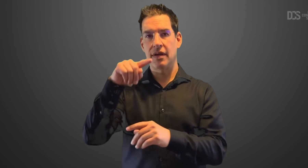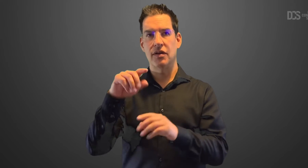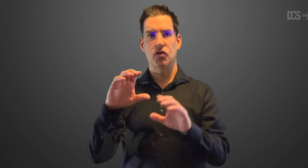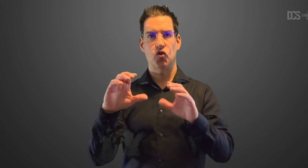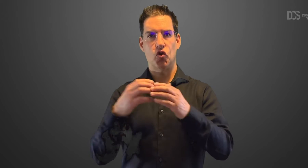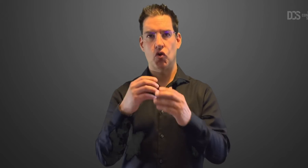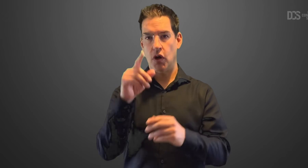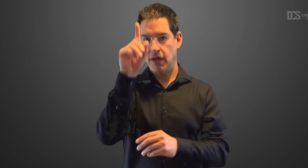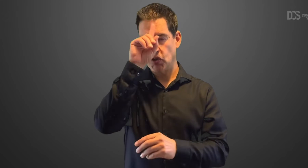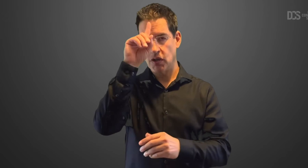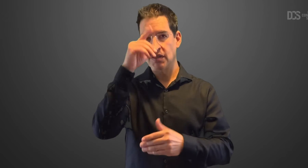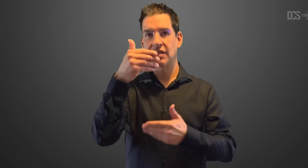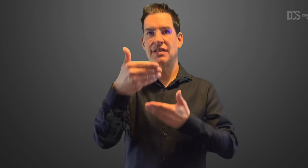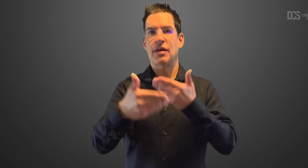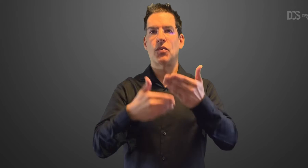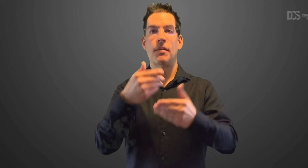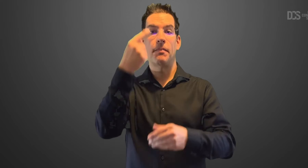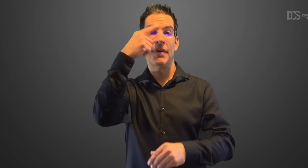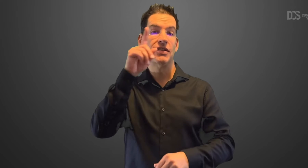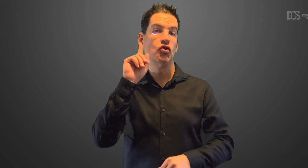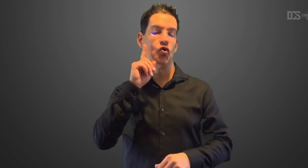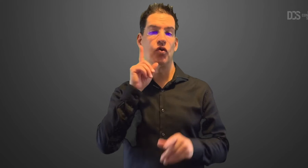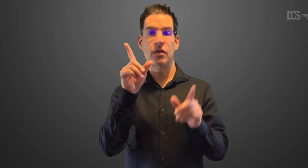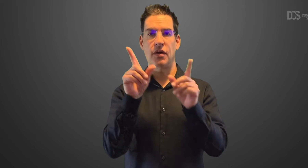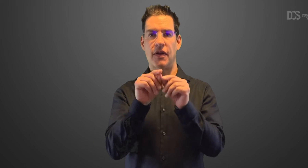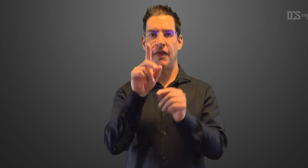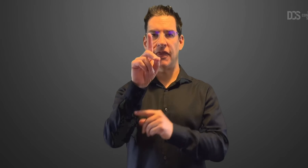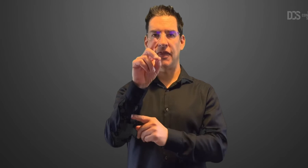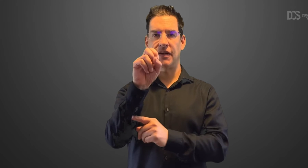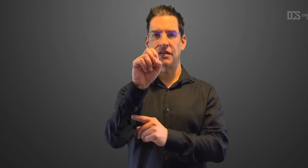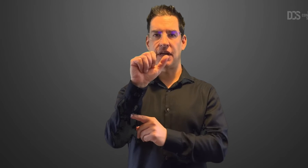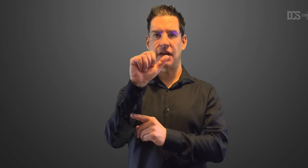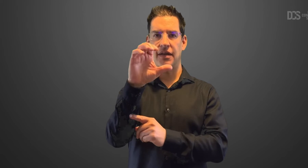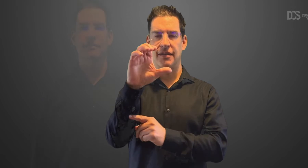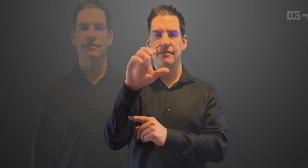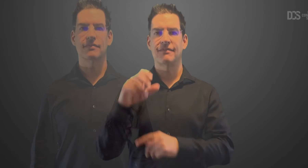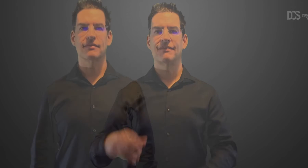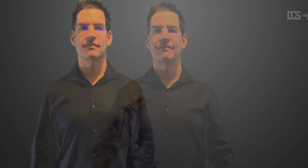Consejo Asesor de Servicios para Sordos (DSAC).